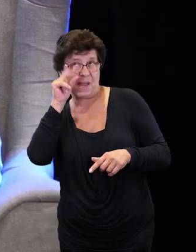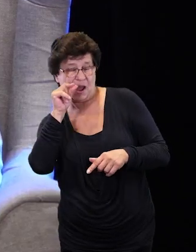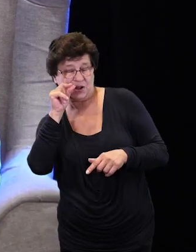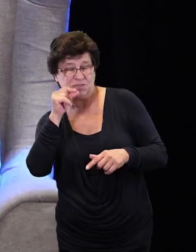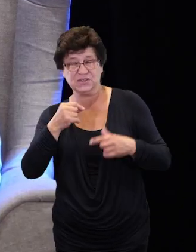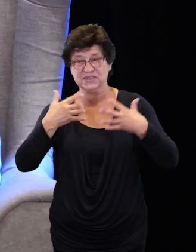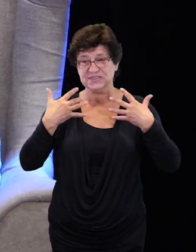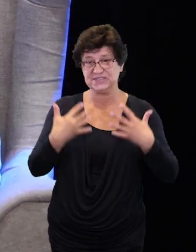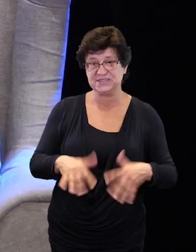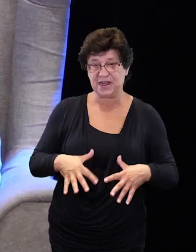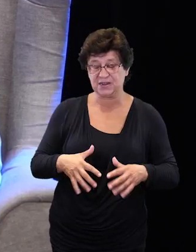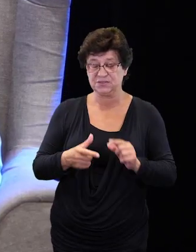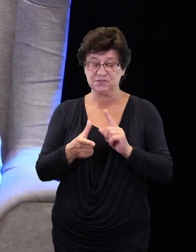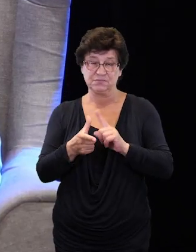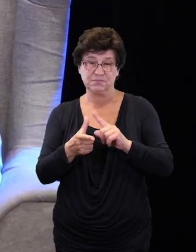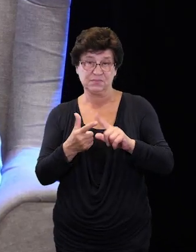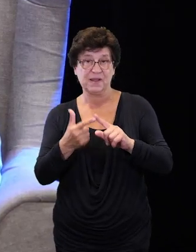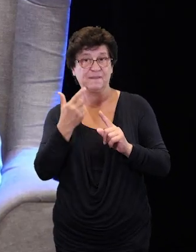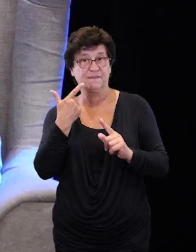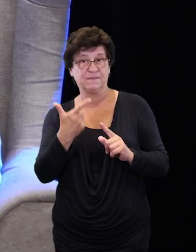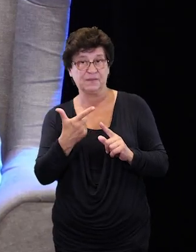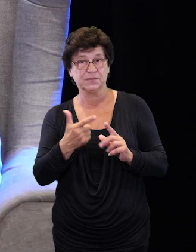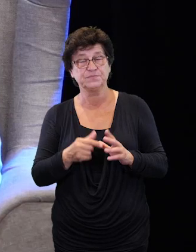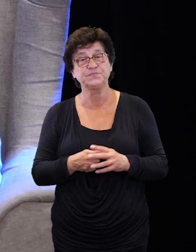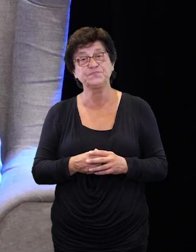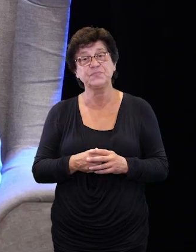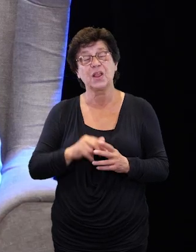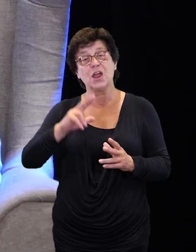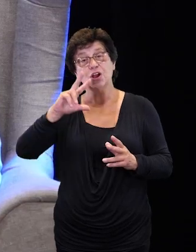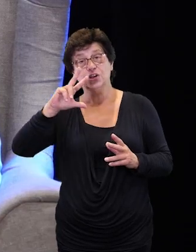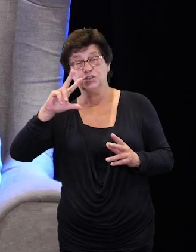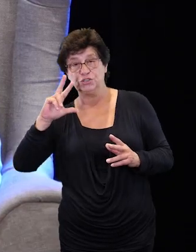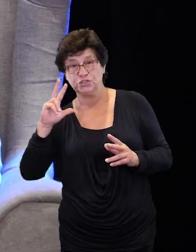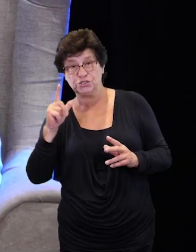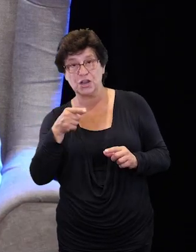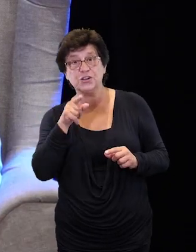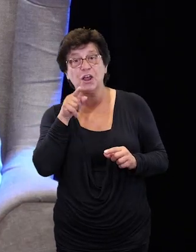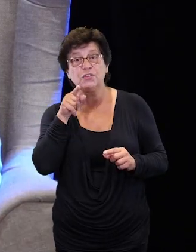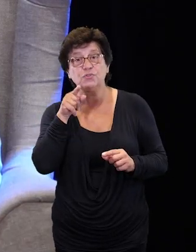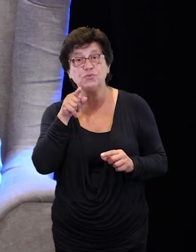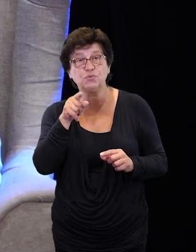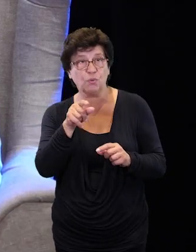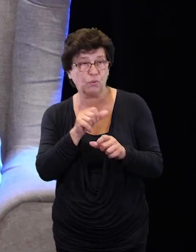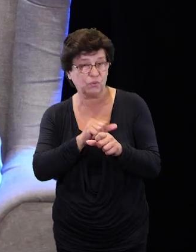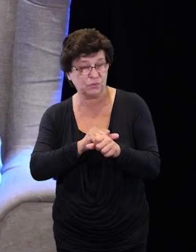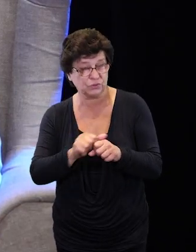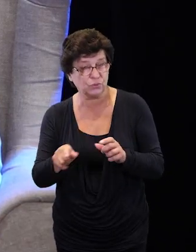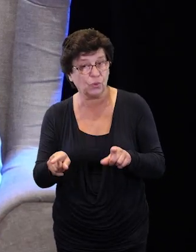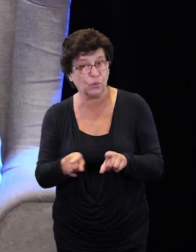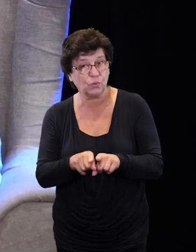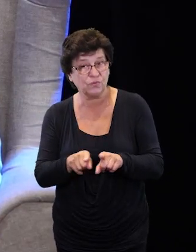Ale dobra, możemy się pobawić w aż pięć tych rzeczy. Trzecia rzecz, i to też czytałem nie dalej niż przedwczoraj,